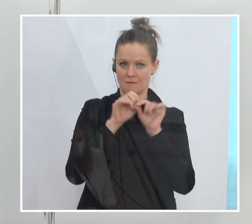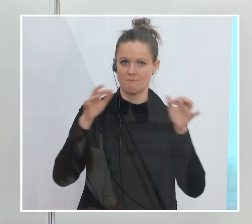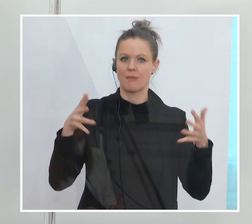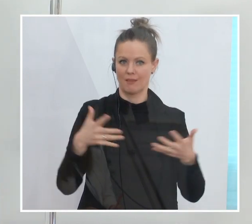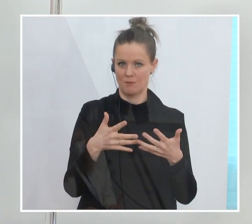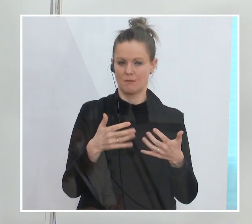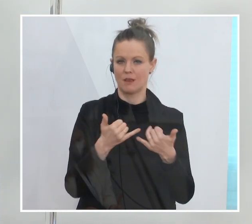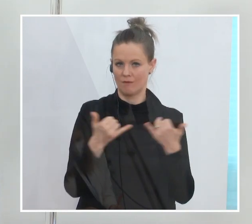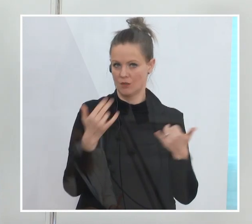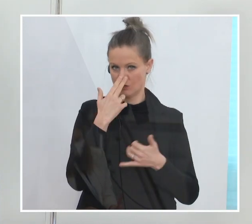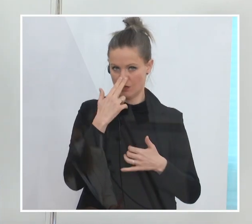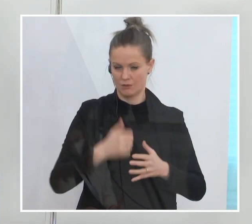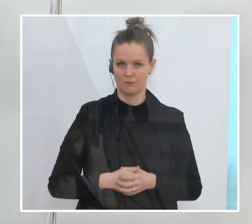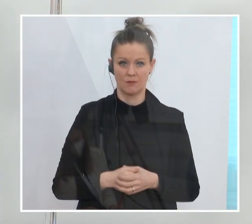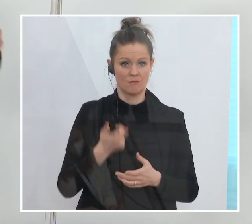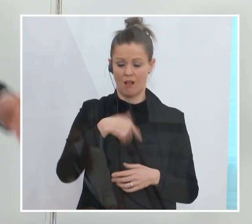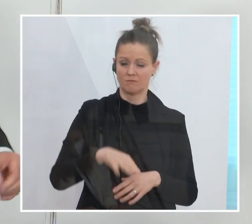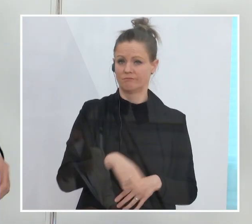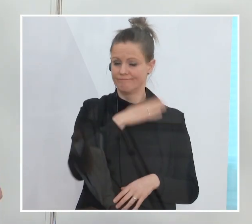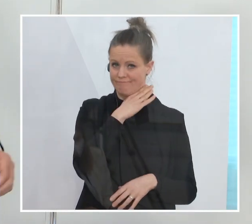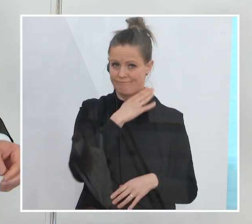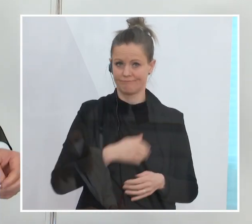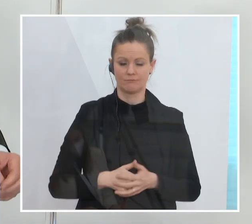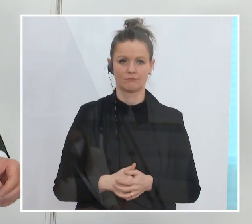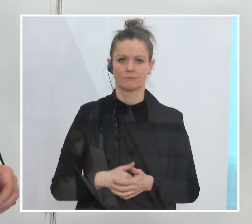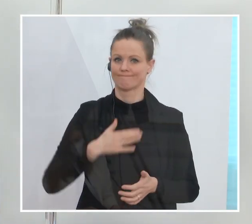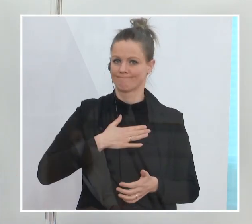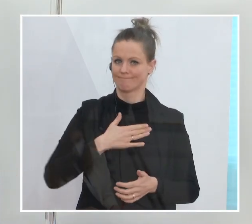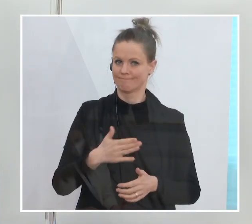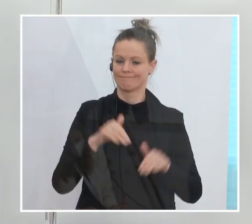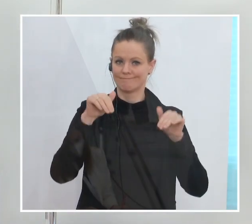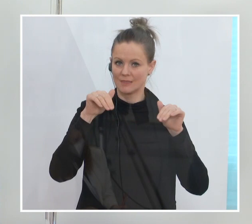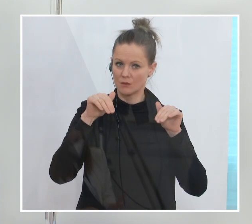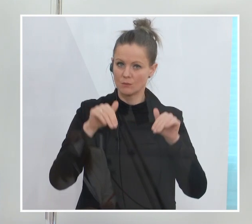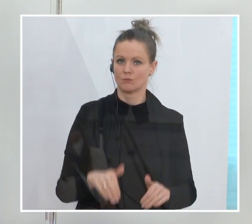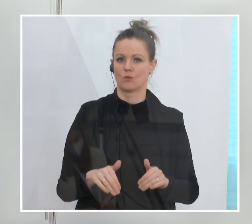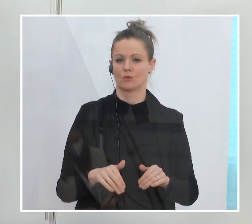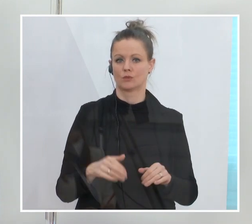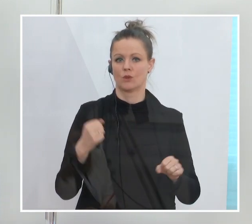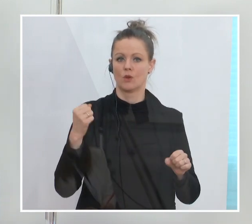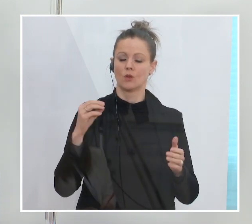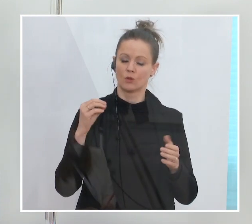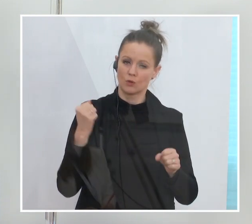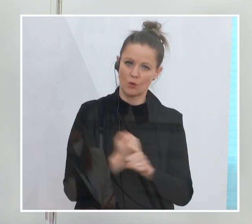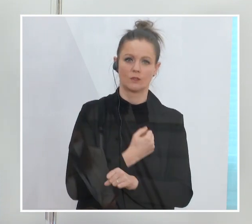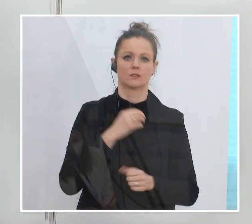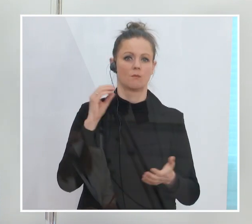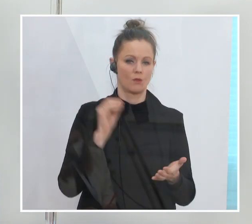Uns allen reicht’s, aber wir müssen trotzdem noch ein bisschen durchhalten. Und es gilt natürlich